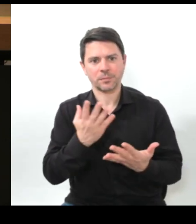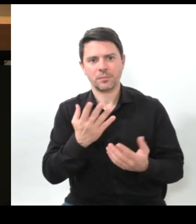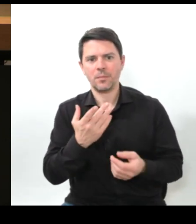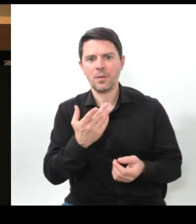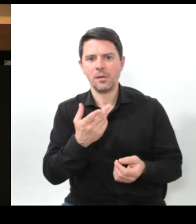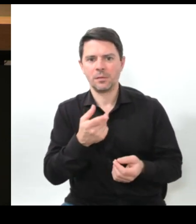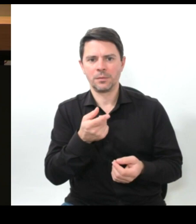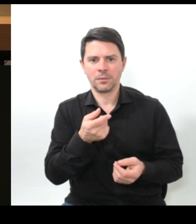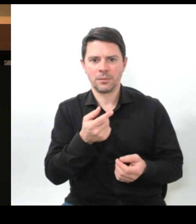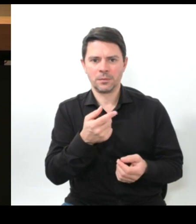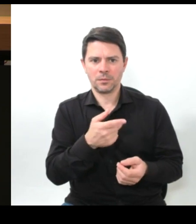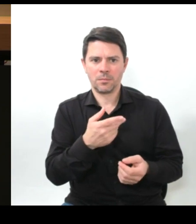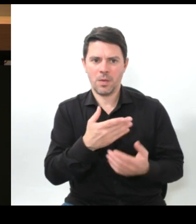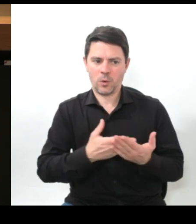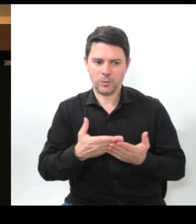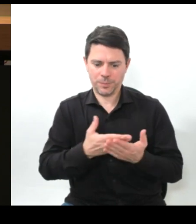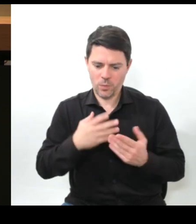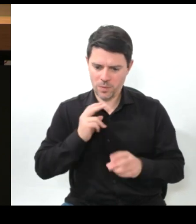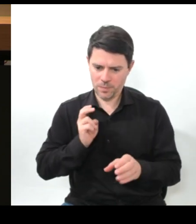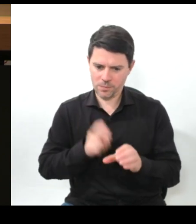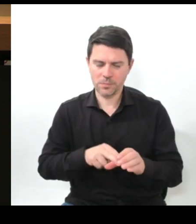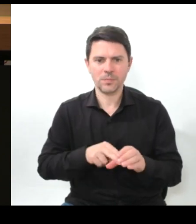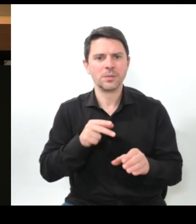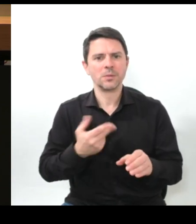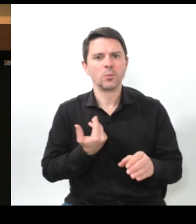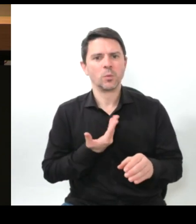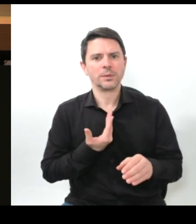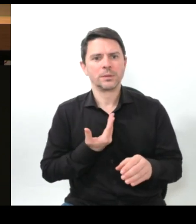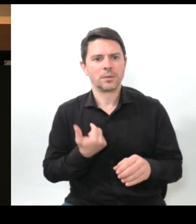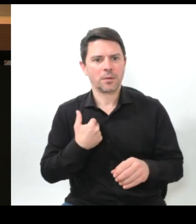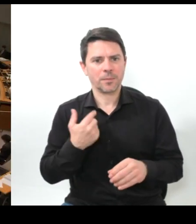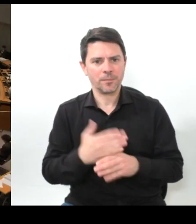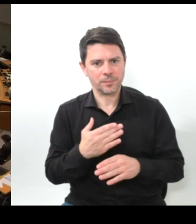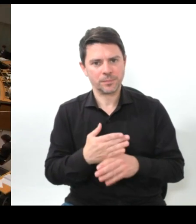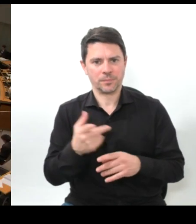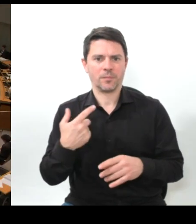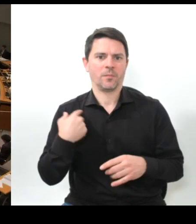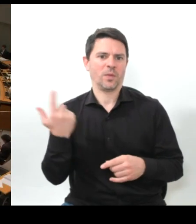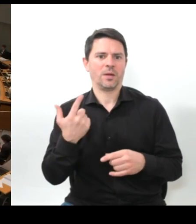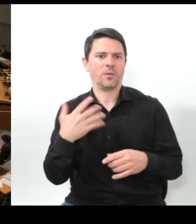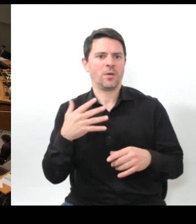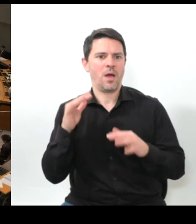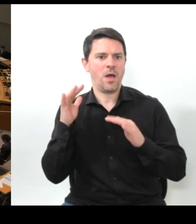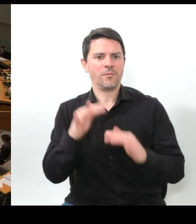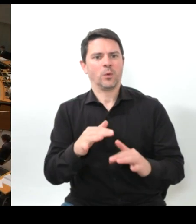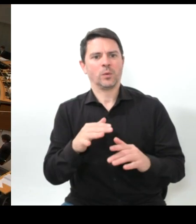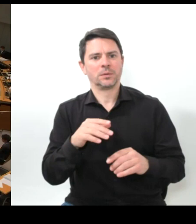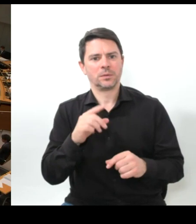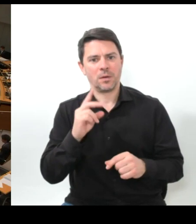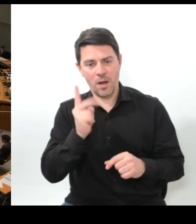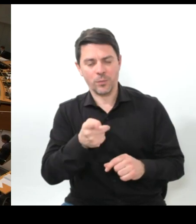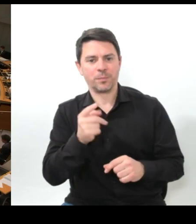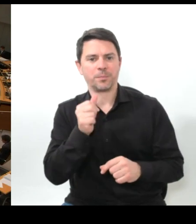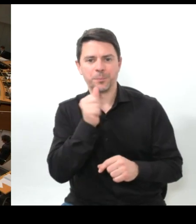diesen wichtigen Berufen und sorgen für einen höheren Stellenwert dieser Berufe in unserer Gesellschaft. Mit dem eingebrachten Gesetz